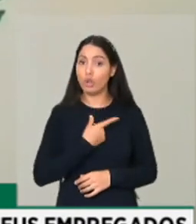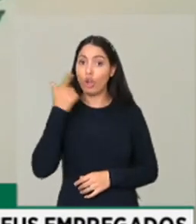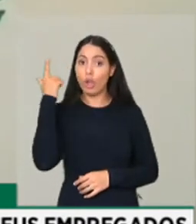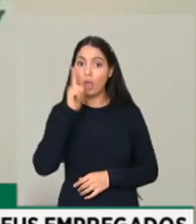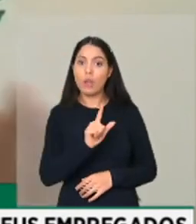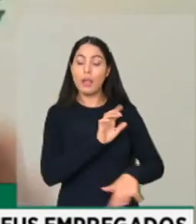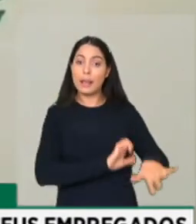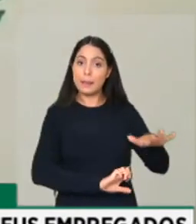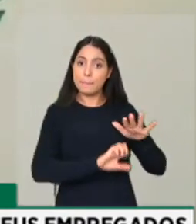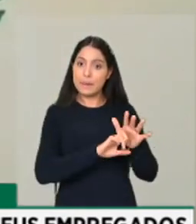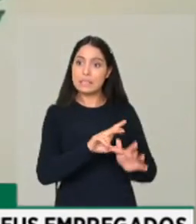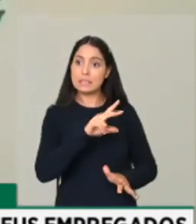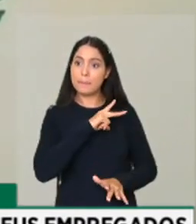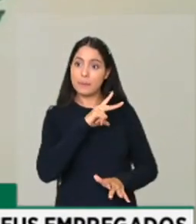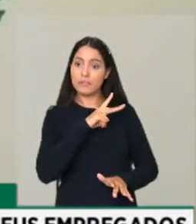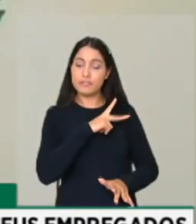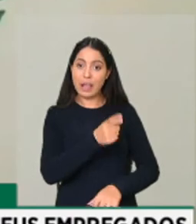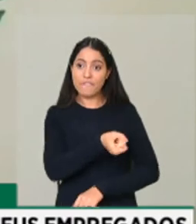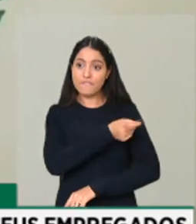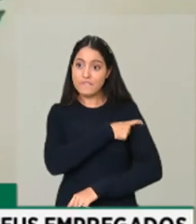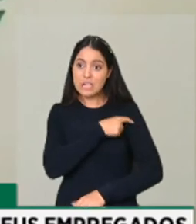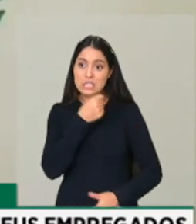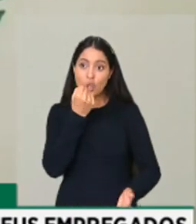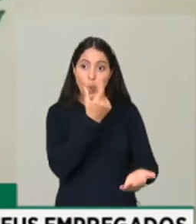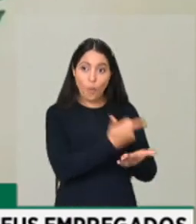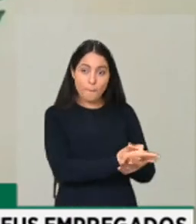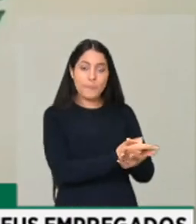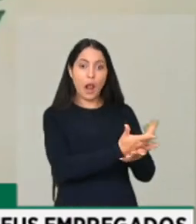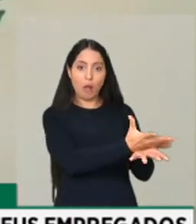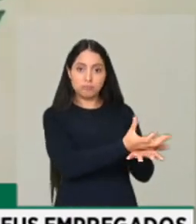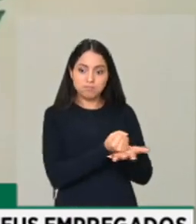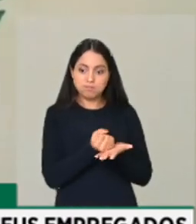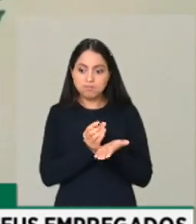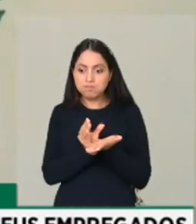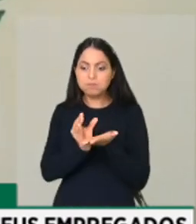VACINA E CONSIGA VACINAR OS SEUS FUNCIONÁRIOS EM QUE É QUE ISSO VAI DIFICULTAR O